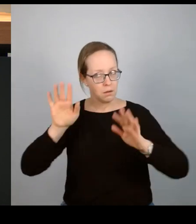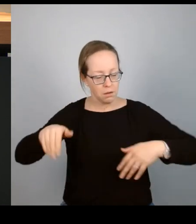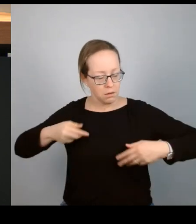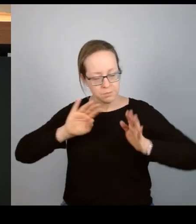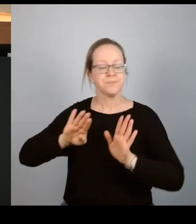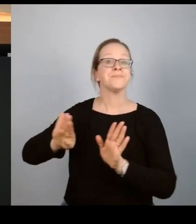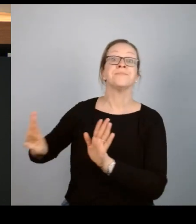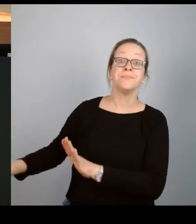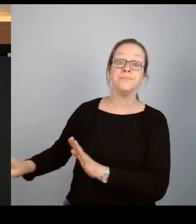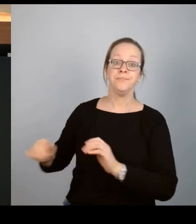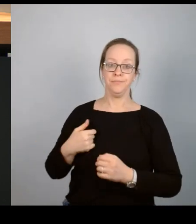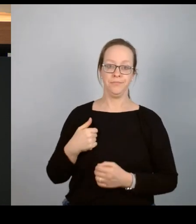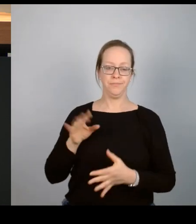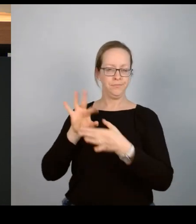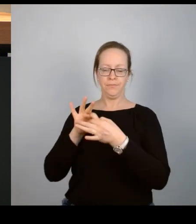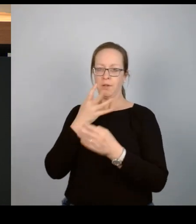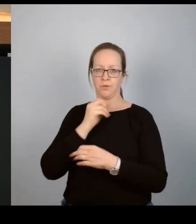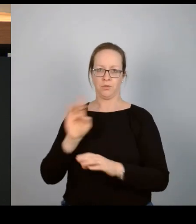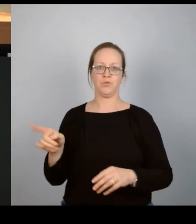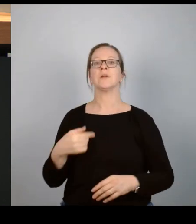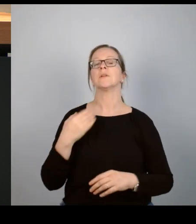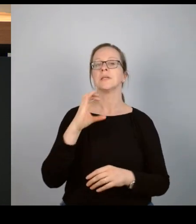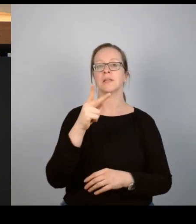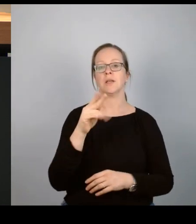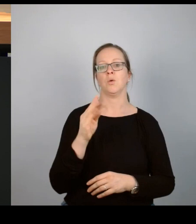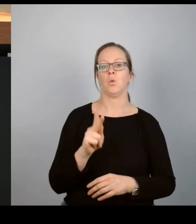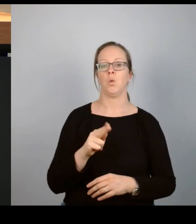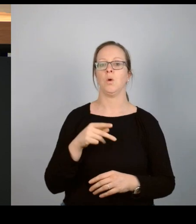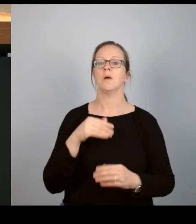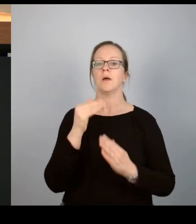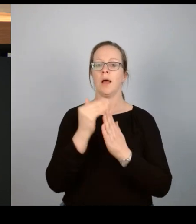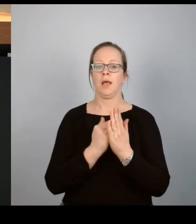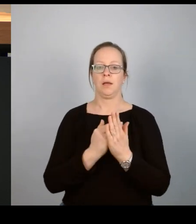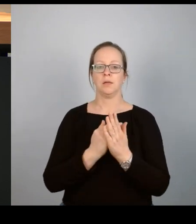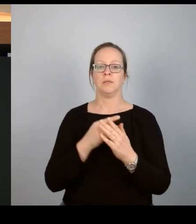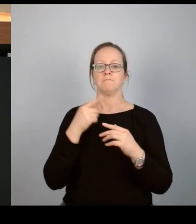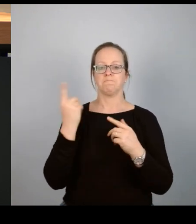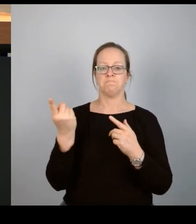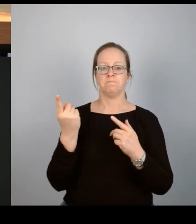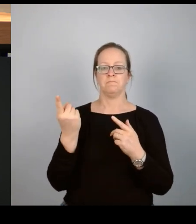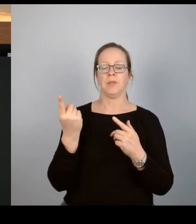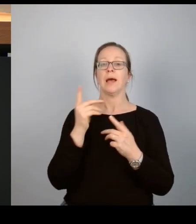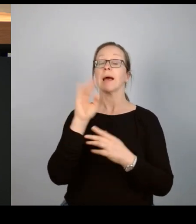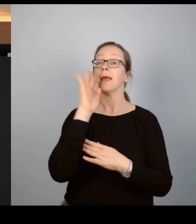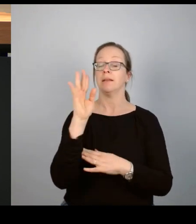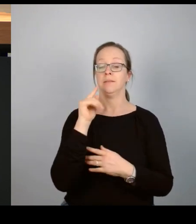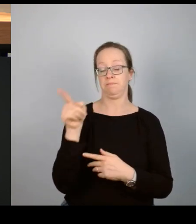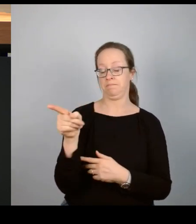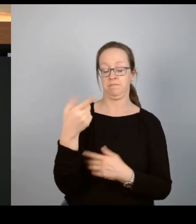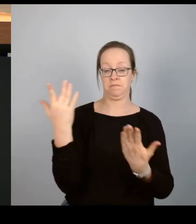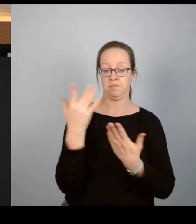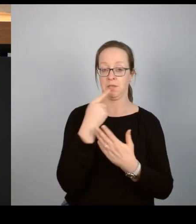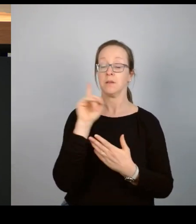Und gerade bei der Schiene sollte es schneller geh. Allerdings muss ich mich dann auch fragen, warum das nicht im Bundesrecht längst geregelt worden ist.